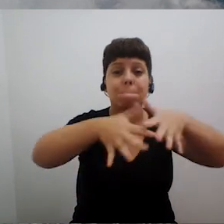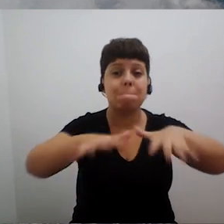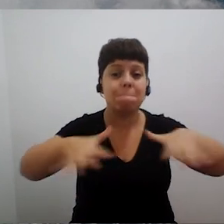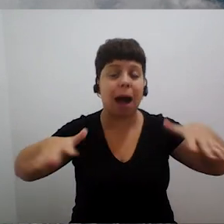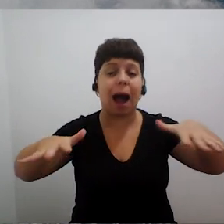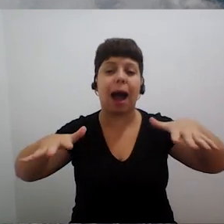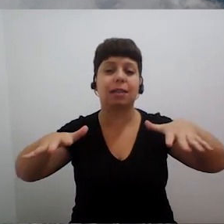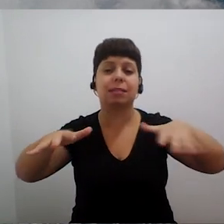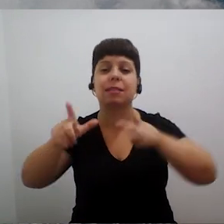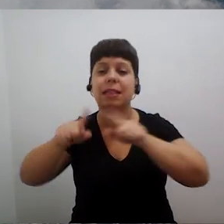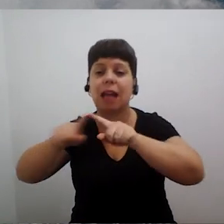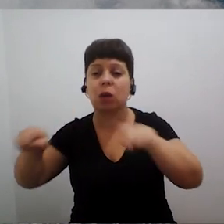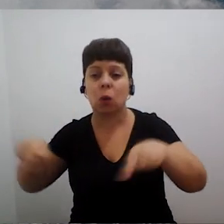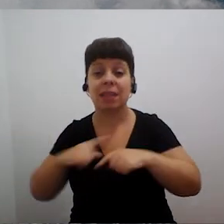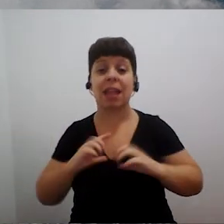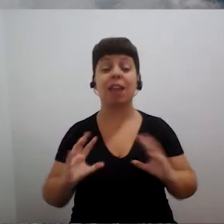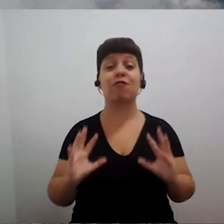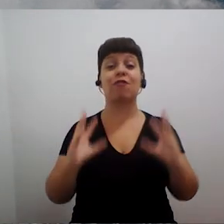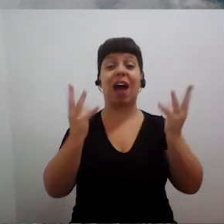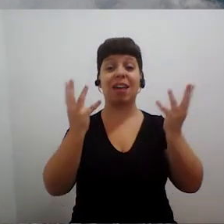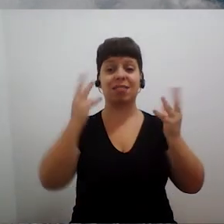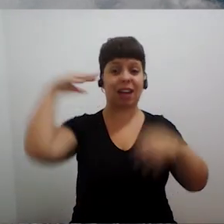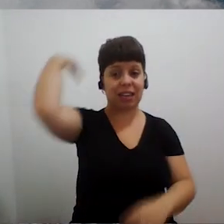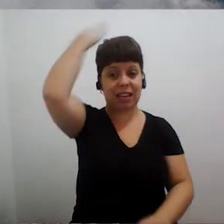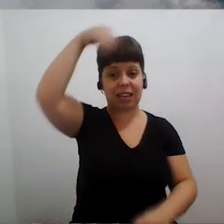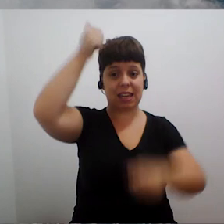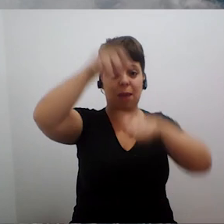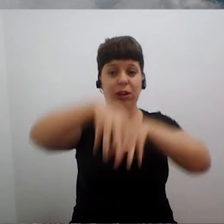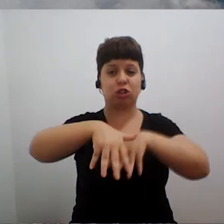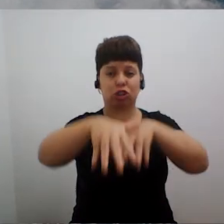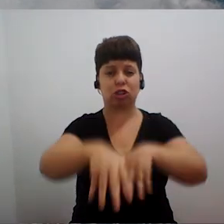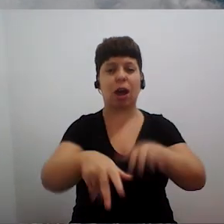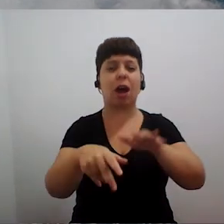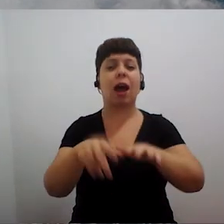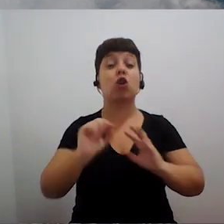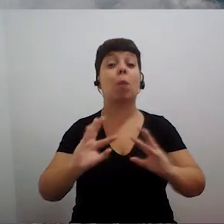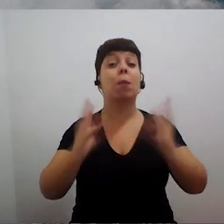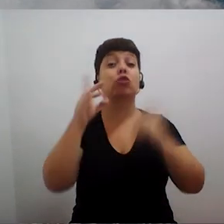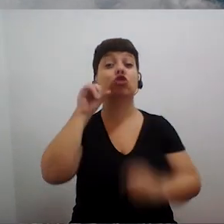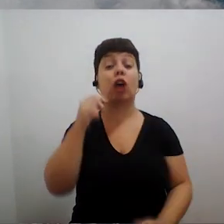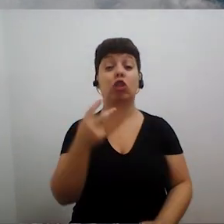de Iemanjá comemorada no dia 2 de fevereiro pelos povos de Candomblé no dia 8 de dezembro